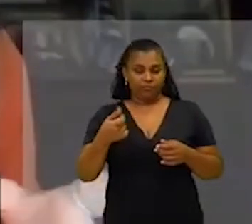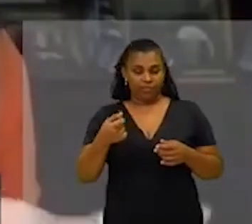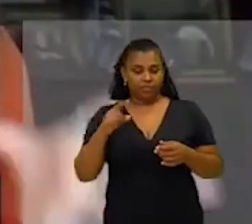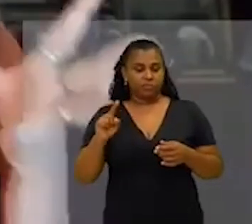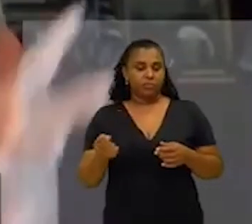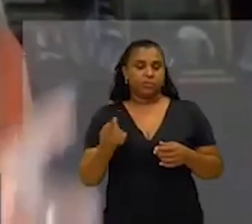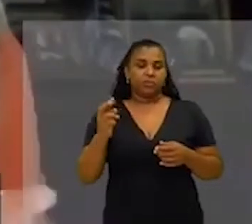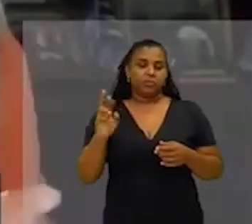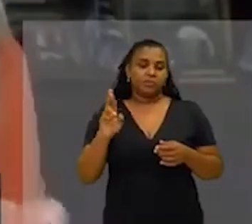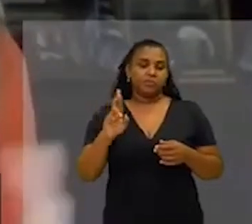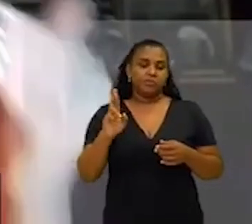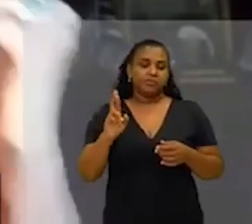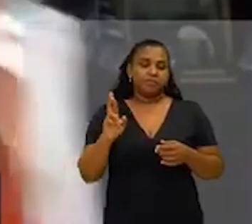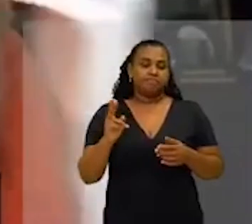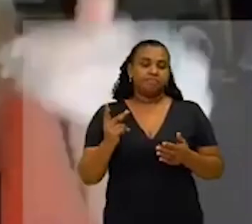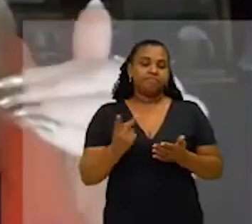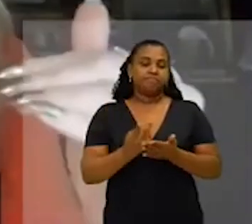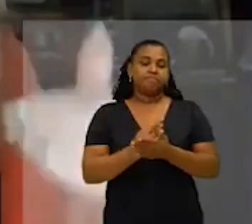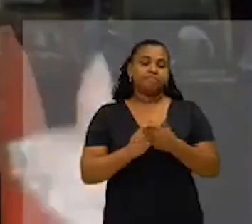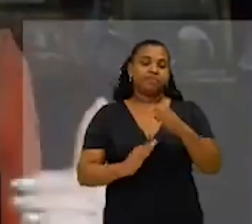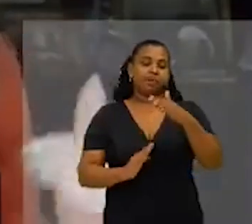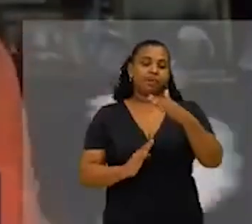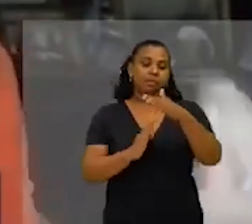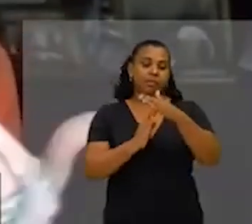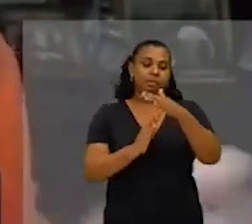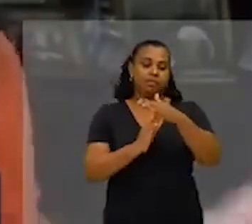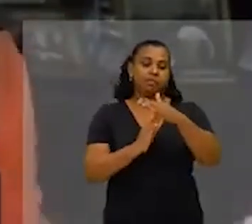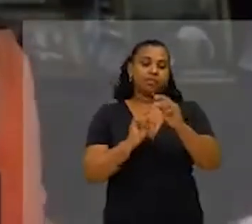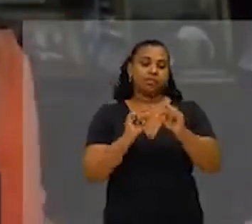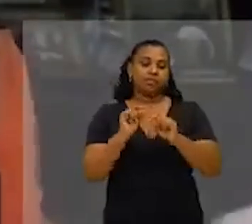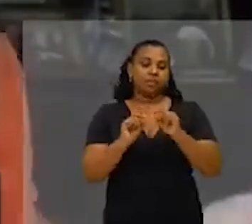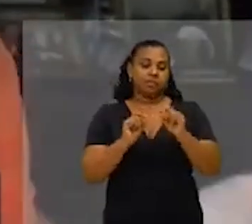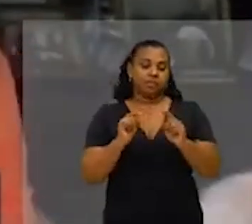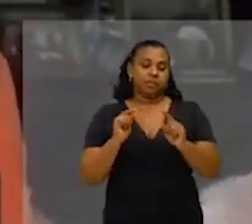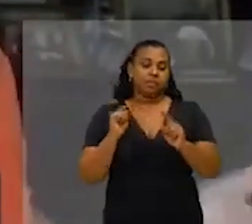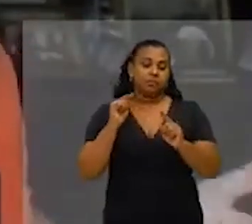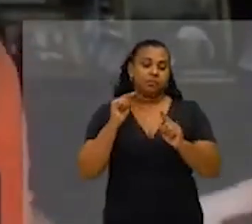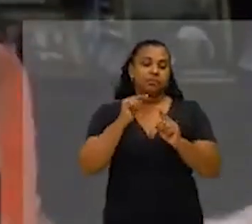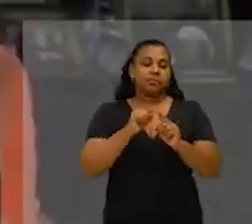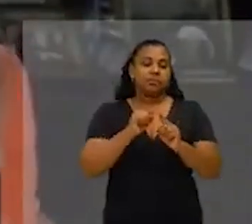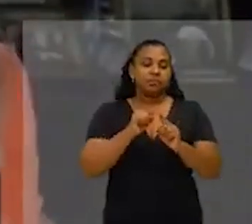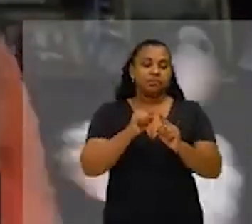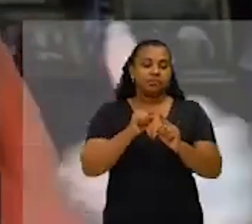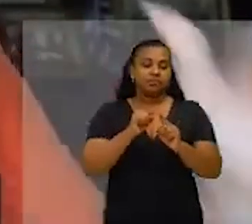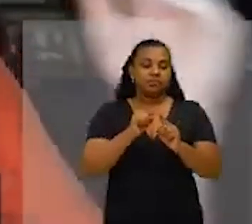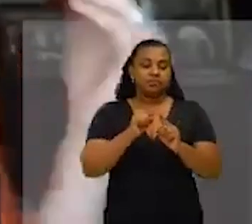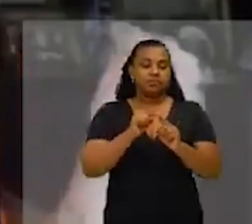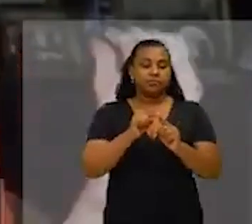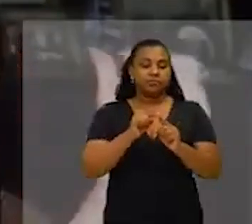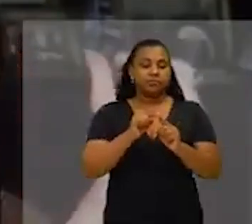que acontece com essa situação de teto ele Visa garantir o que os carinhosos chama de Equilíbrio